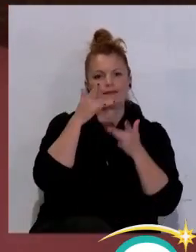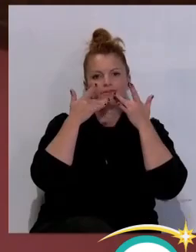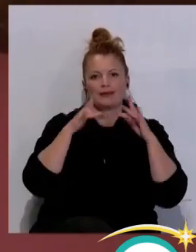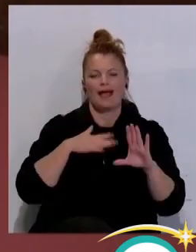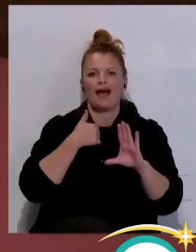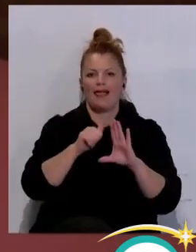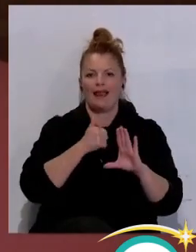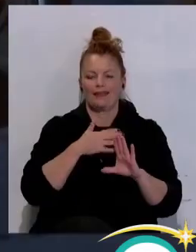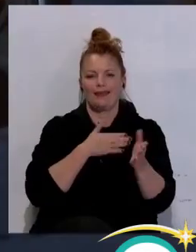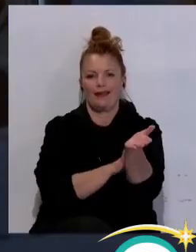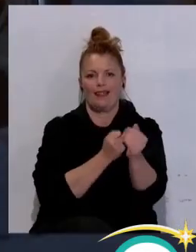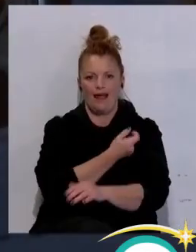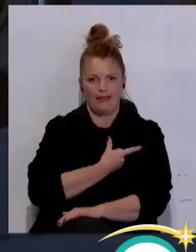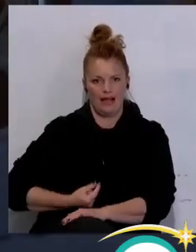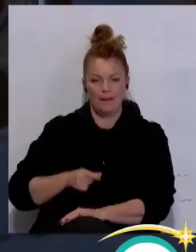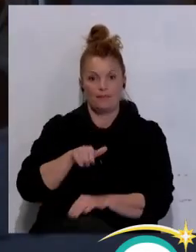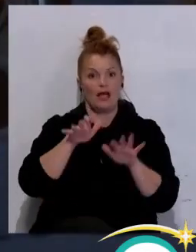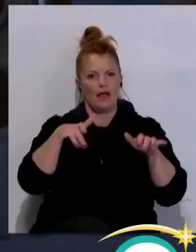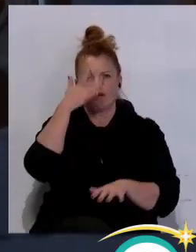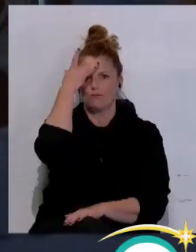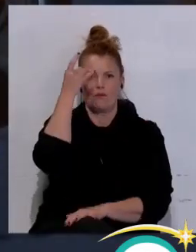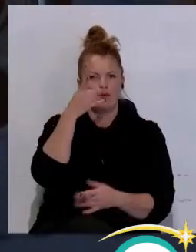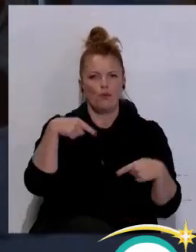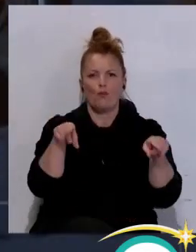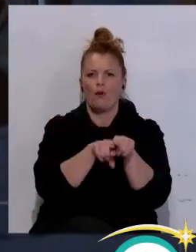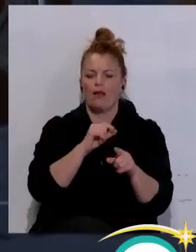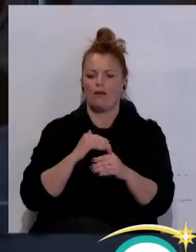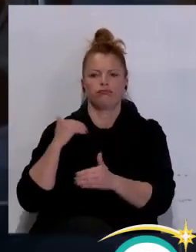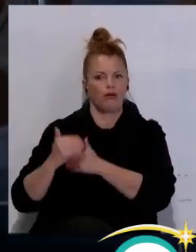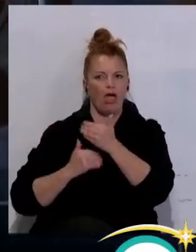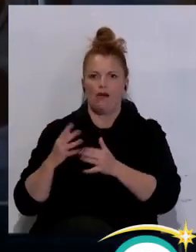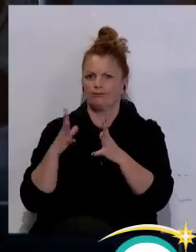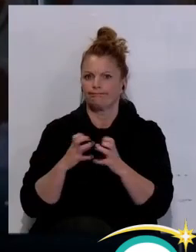izquierda gaditana y Cádiz por fin pueda ha ver ese avance que todos deseamos en respecto a a